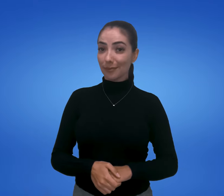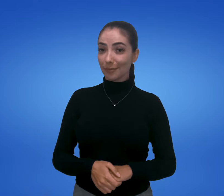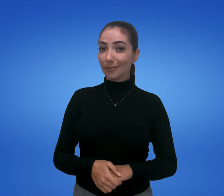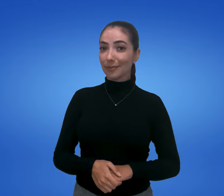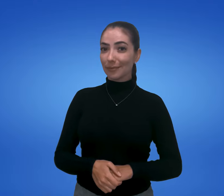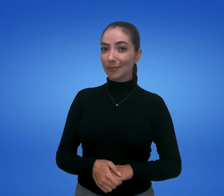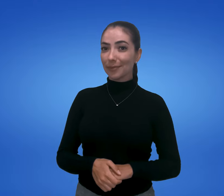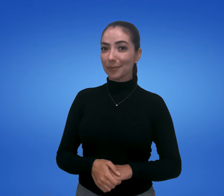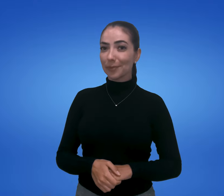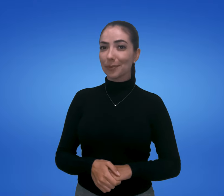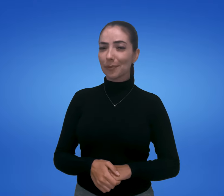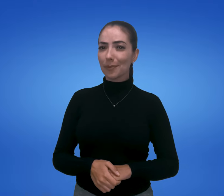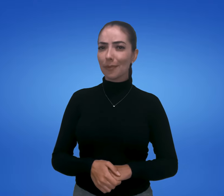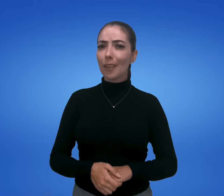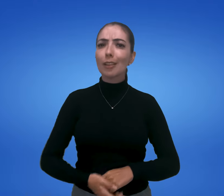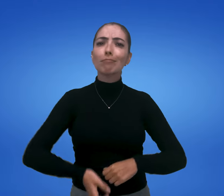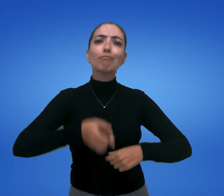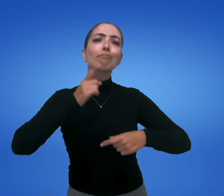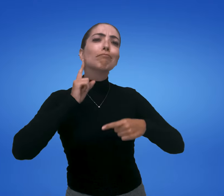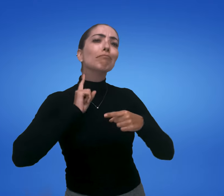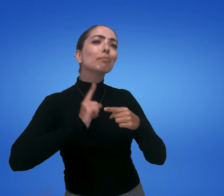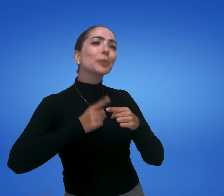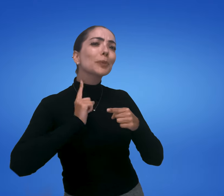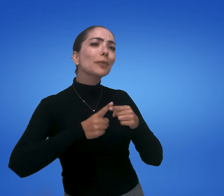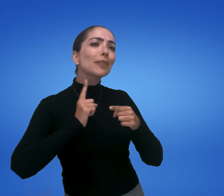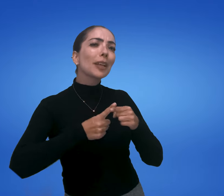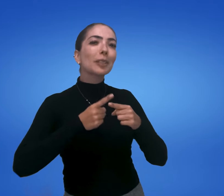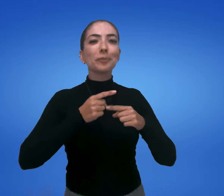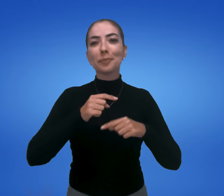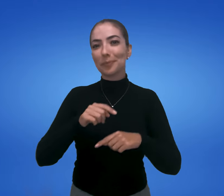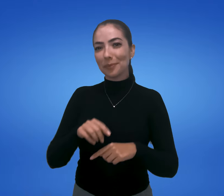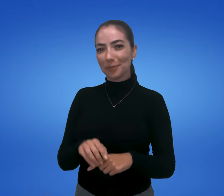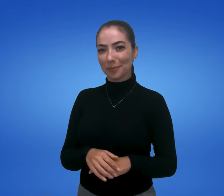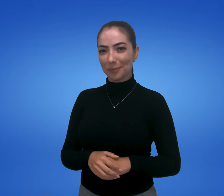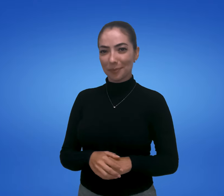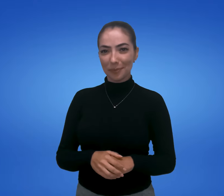"porquê"